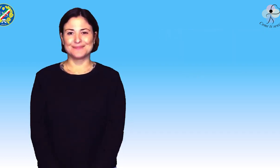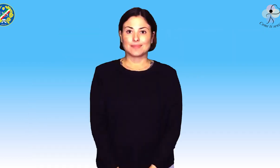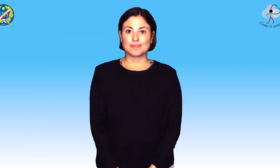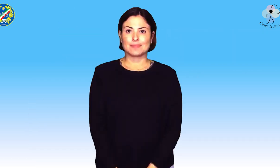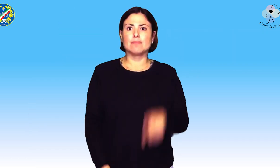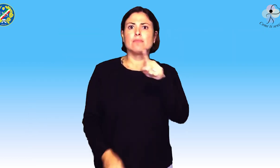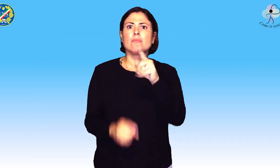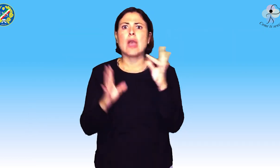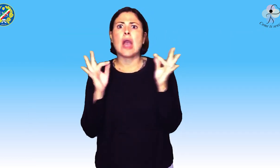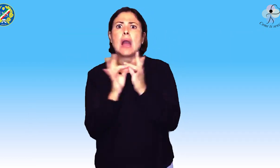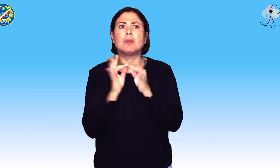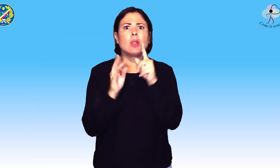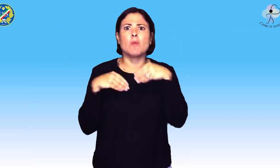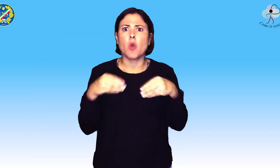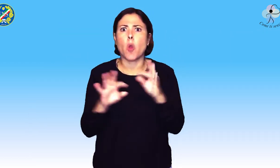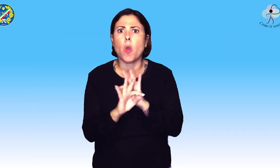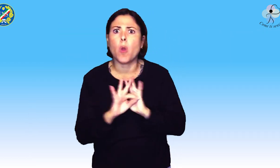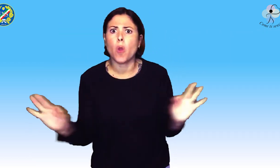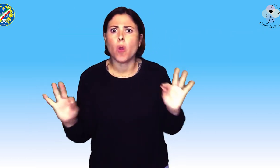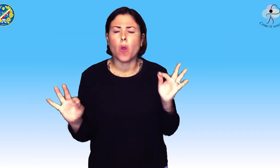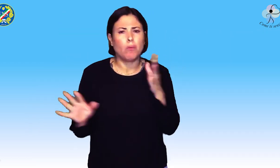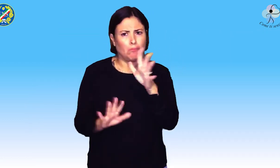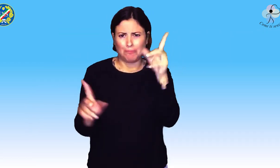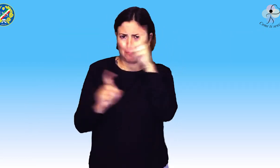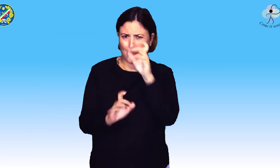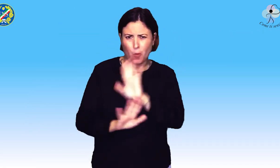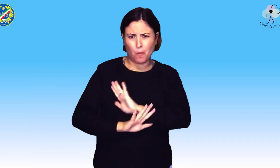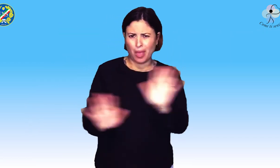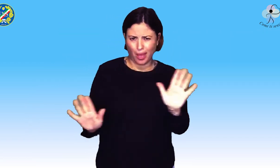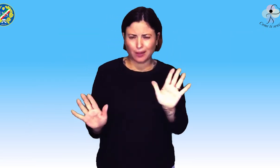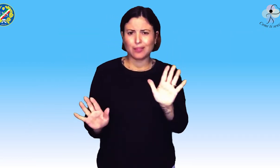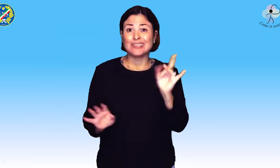Se vi siete persi l’appuntamento per la vostra zona non preoccupatevi,